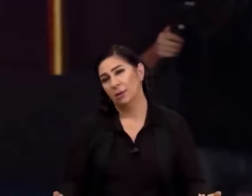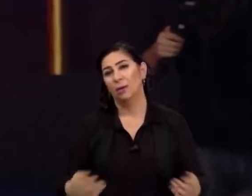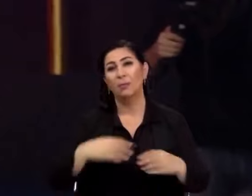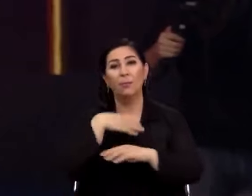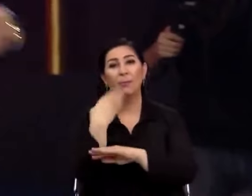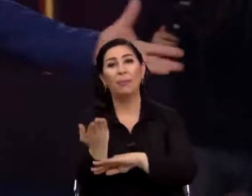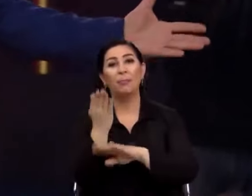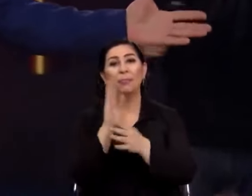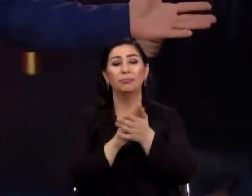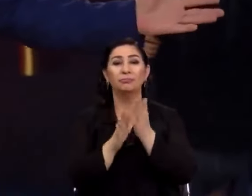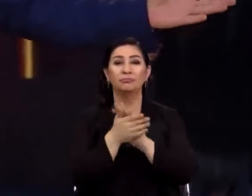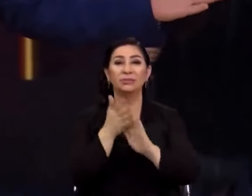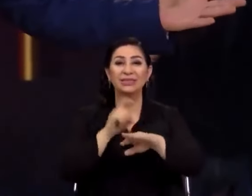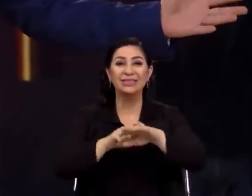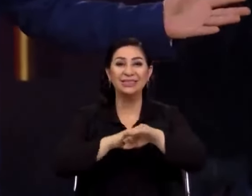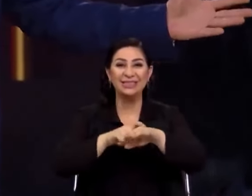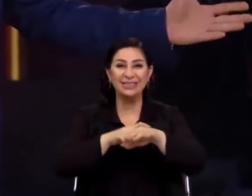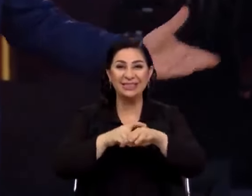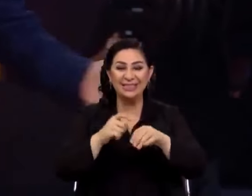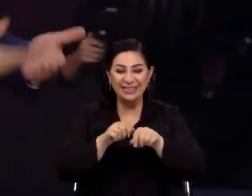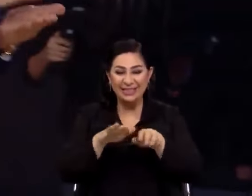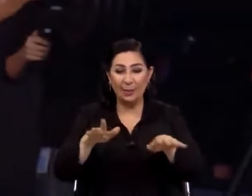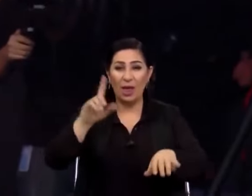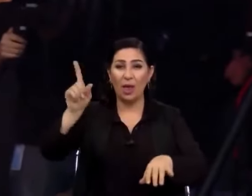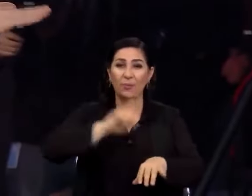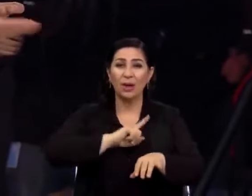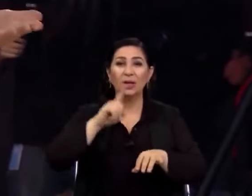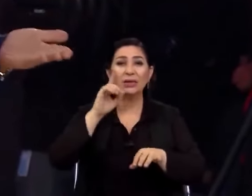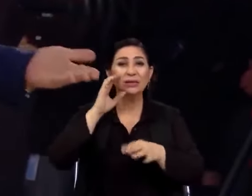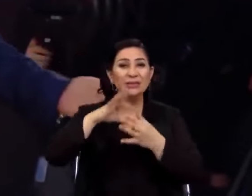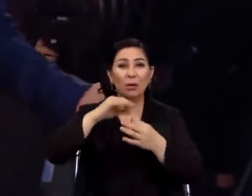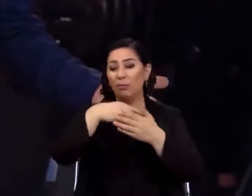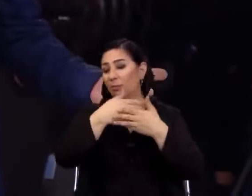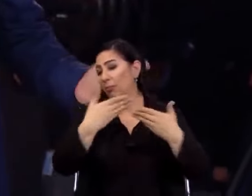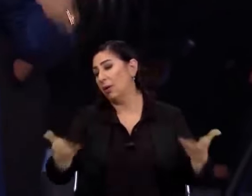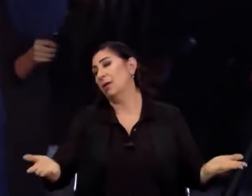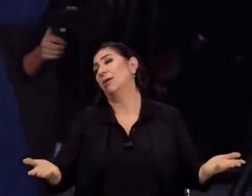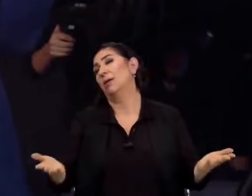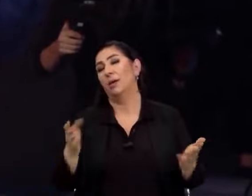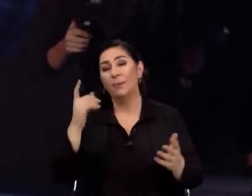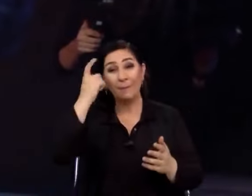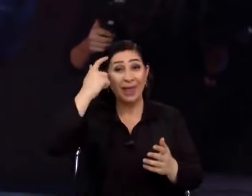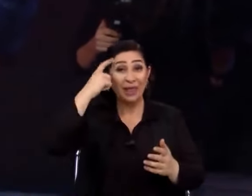sinir sisteminden gelen bir emirle insanı yatay hale geçiriyor ki beyin